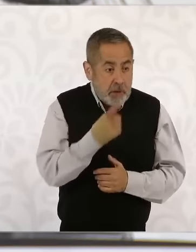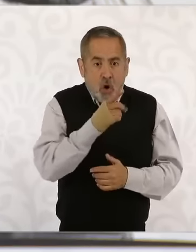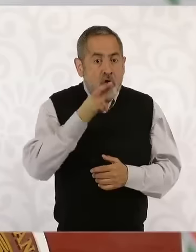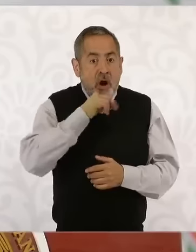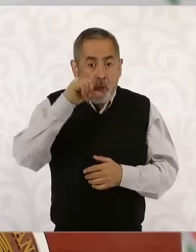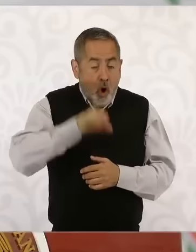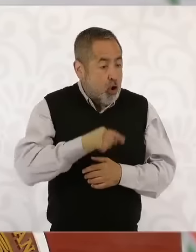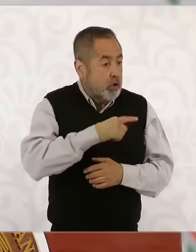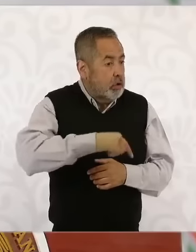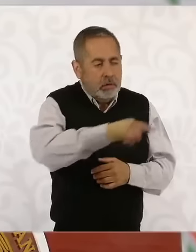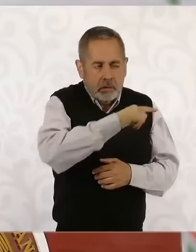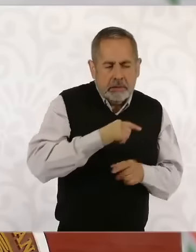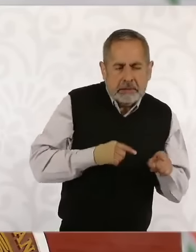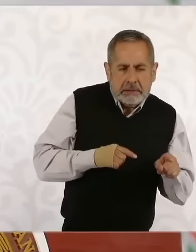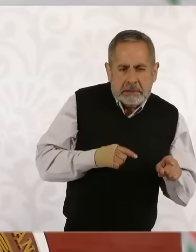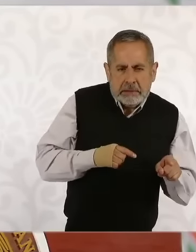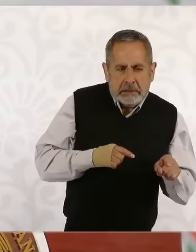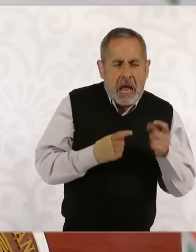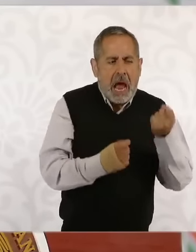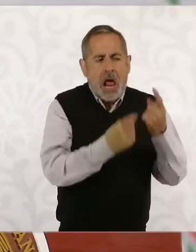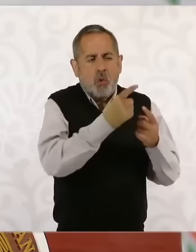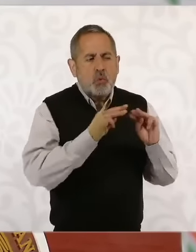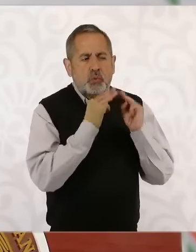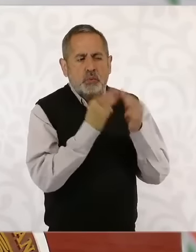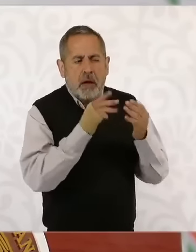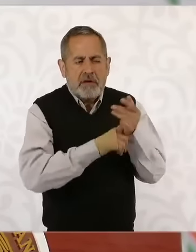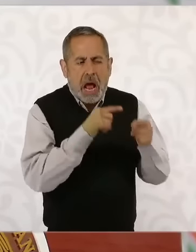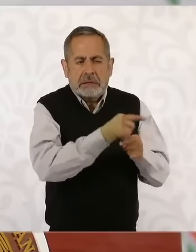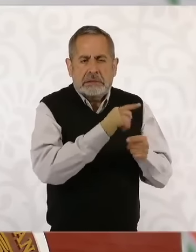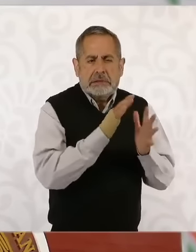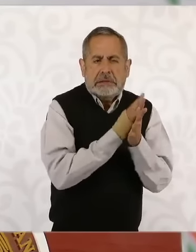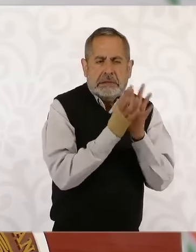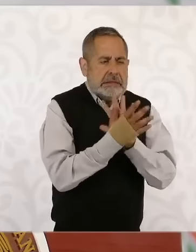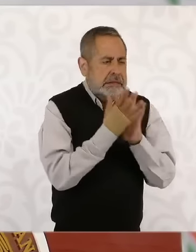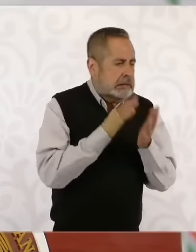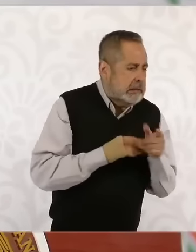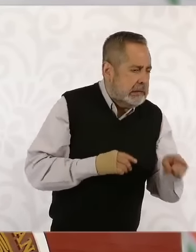están participando en un organización de lavado de dinero, pues no se les van a desbloquear las